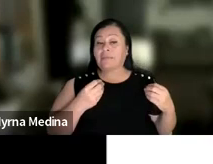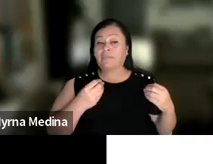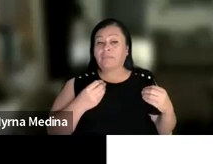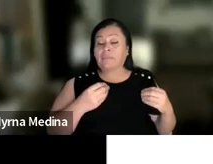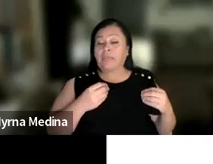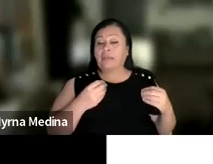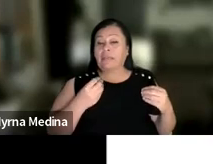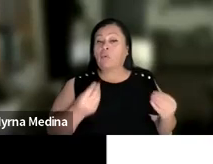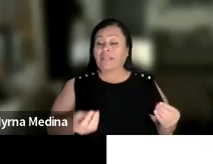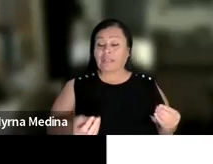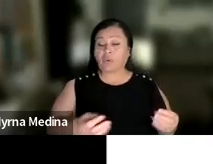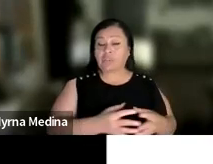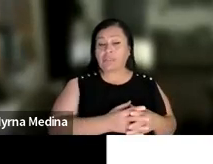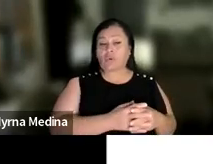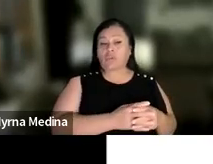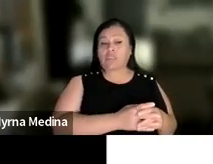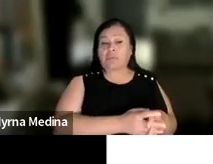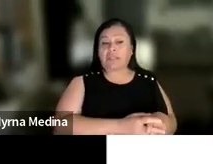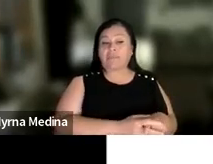Tenemos 1 que tomar mucha este en cuenta todas esas cosas, ¿verdad? También arrastran los pies, actúa como que está perezoso.